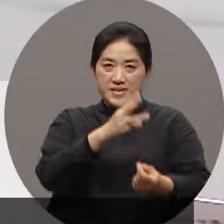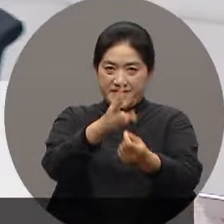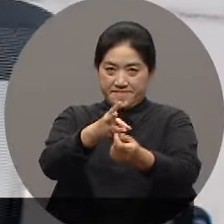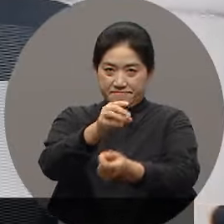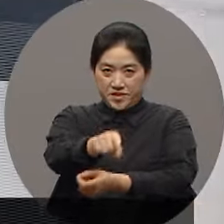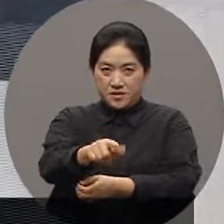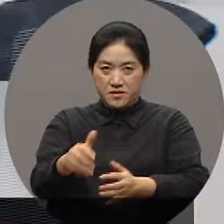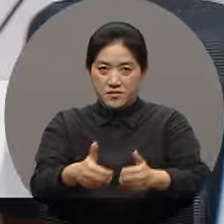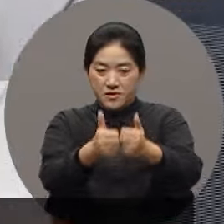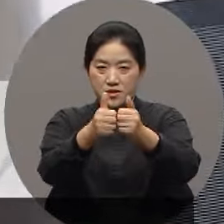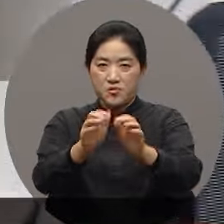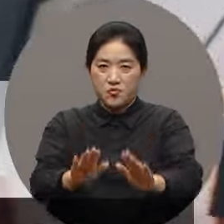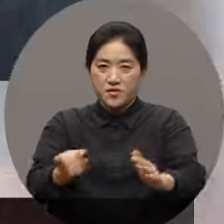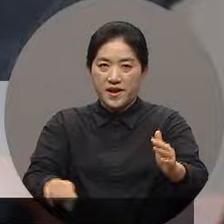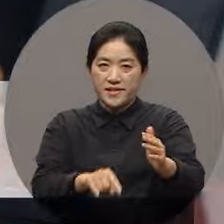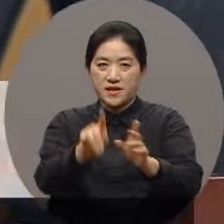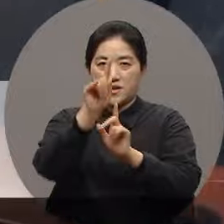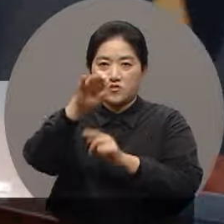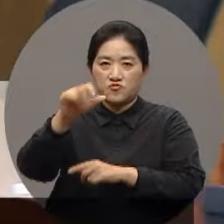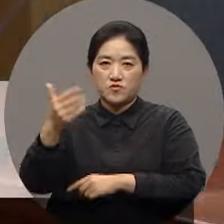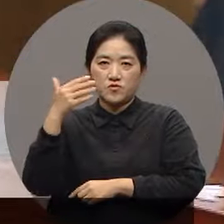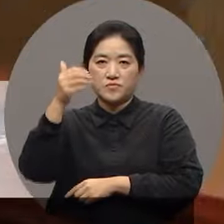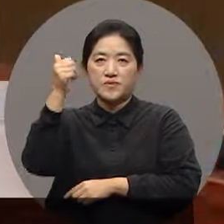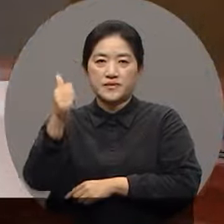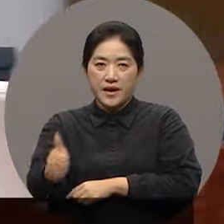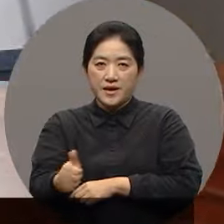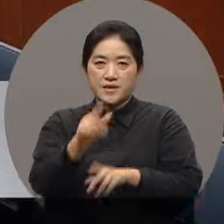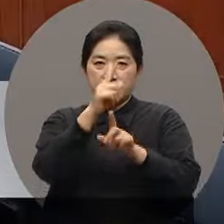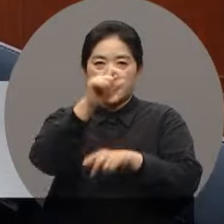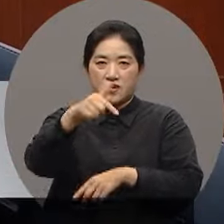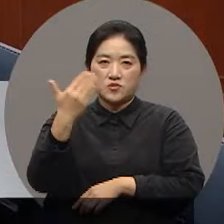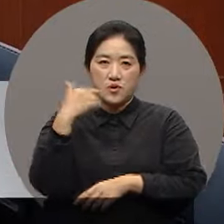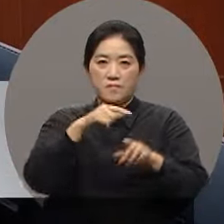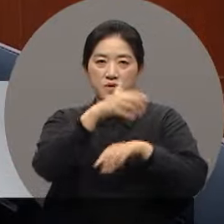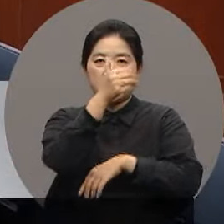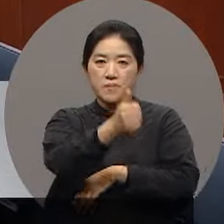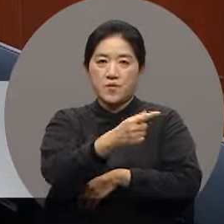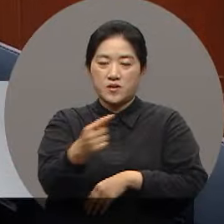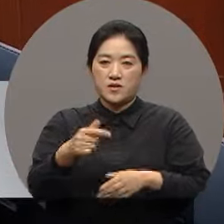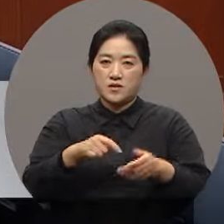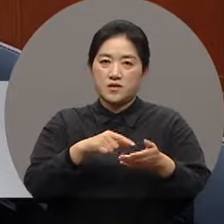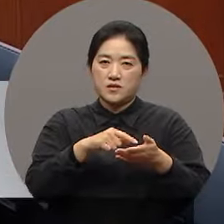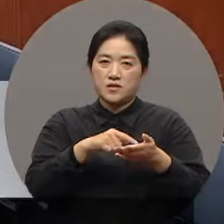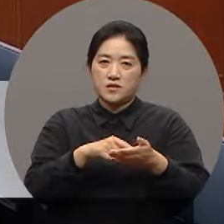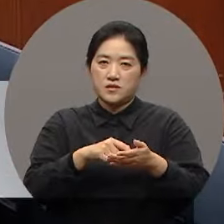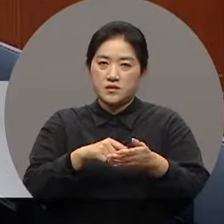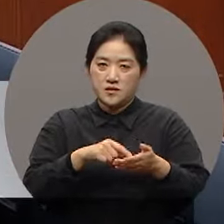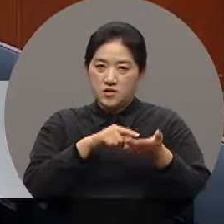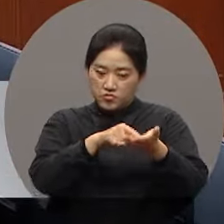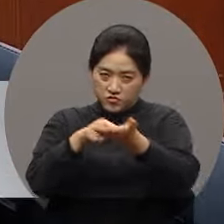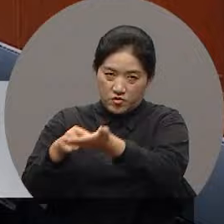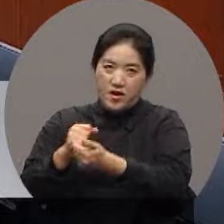관련해 오늘 중으로 이준석 전 국민의힘 대표와 이낙연 전 민주당 대표 등에